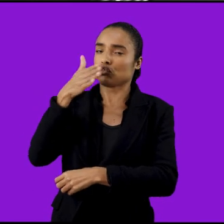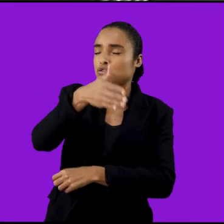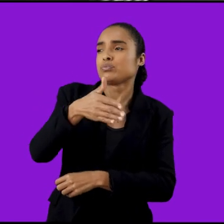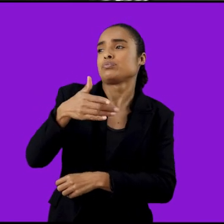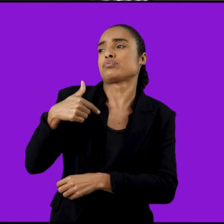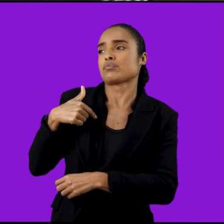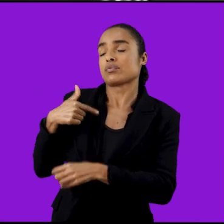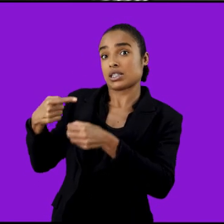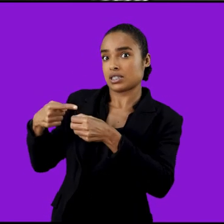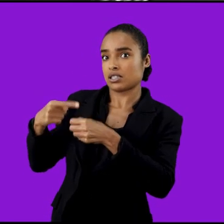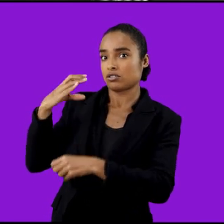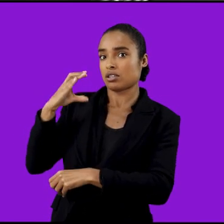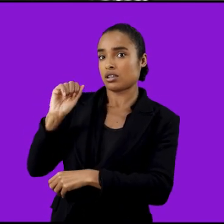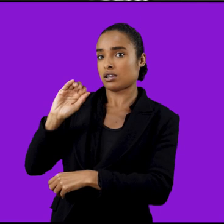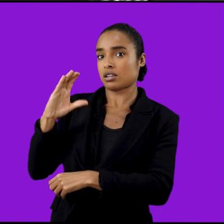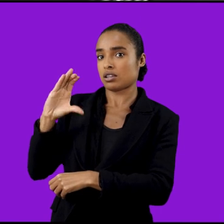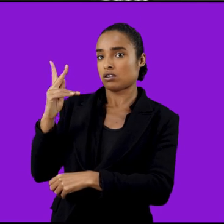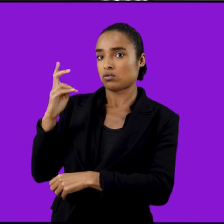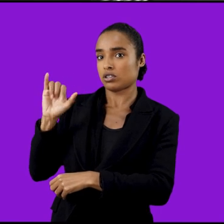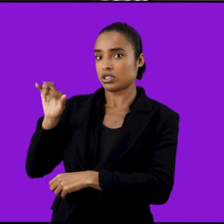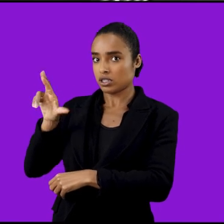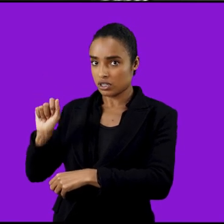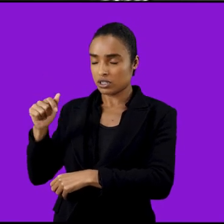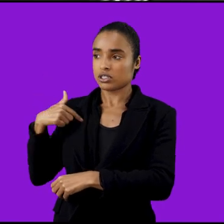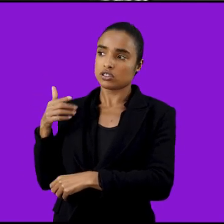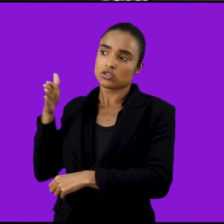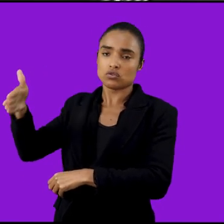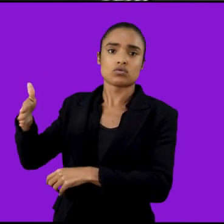uma experiência que não vou esquecer. A gente lá em Cachoeira. Que lá na região